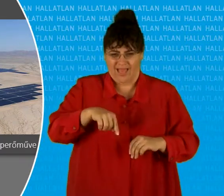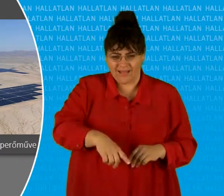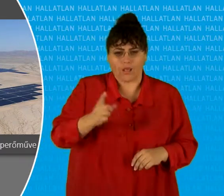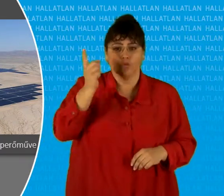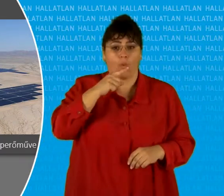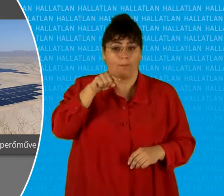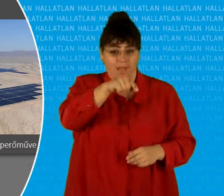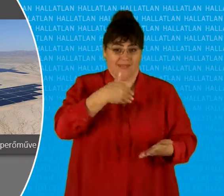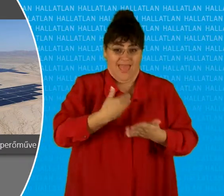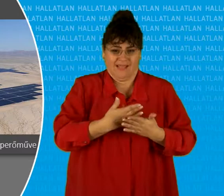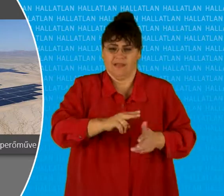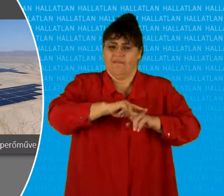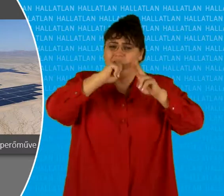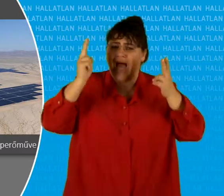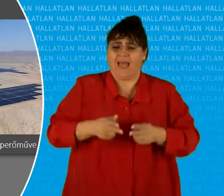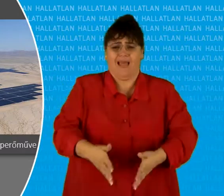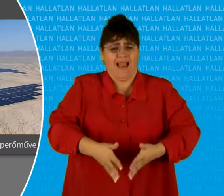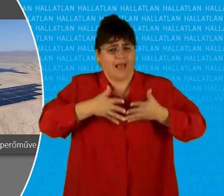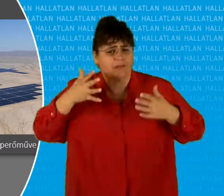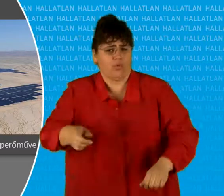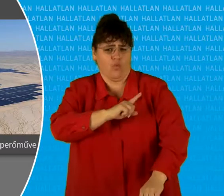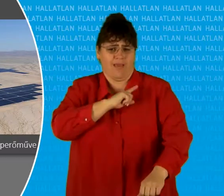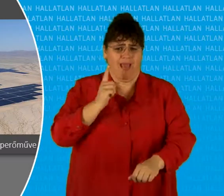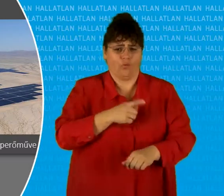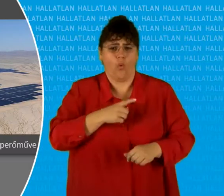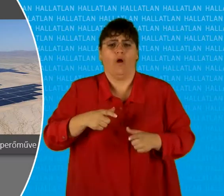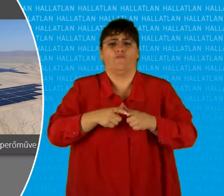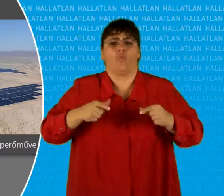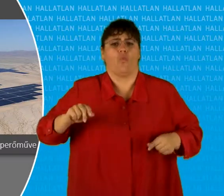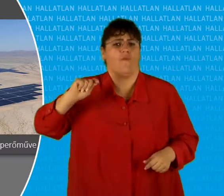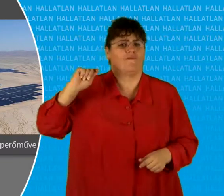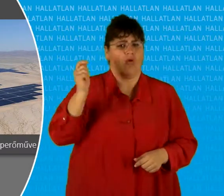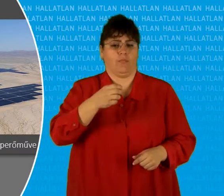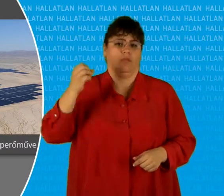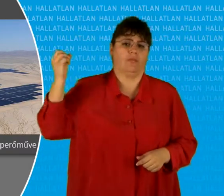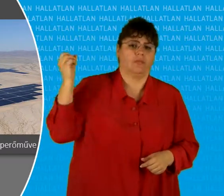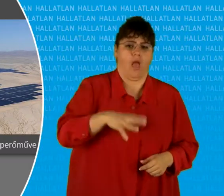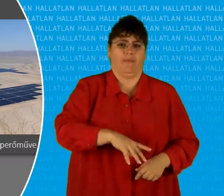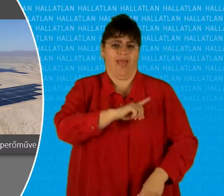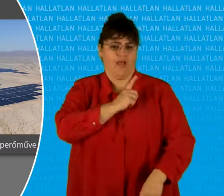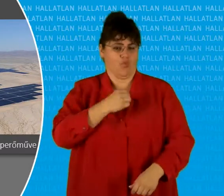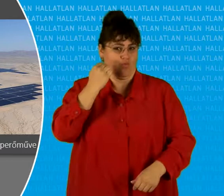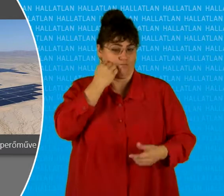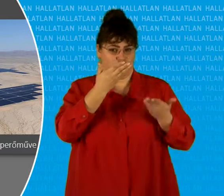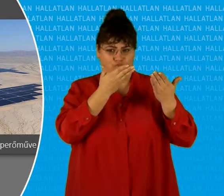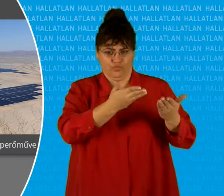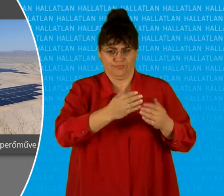Jelenleg Topazon található a világ legnagyobb naperőműve.